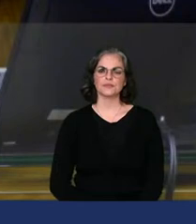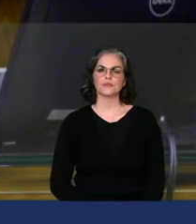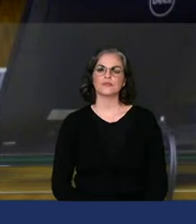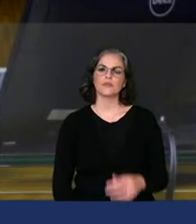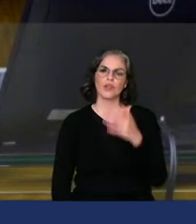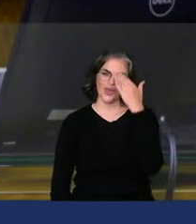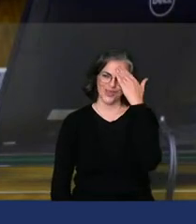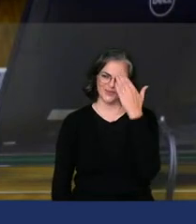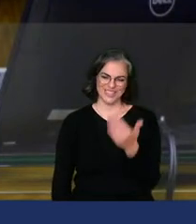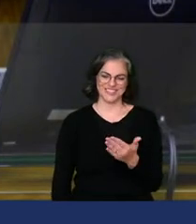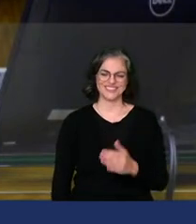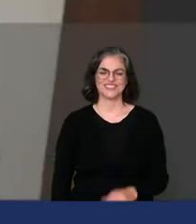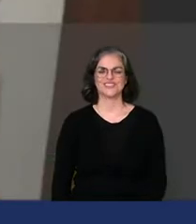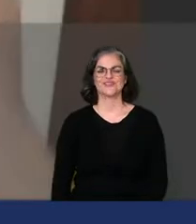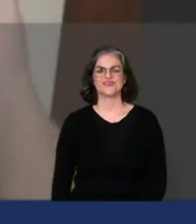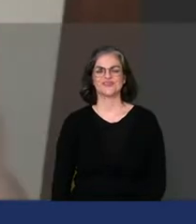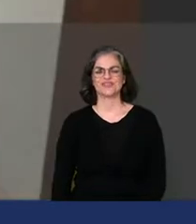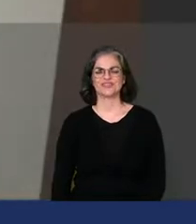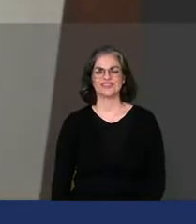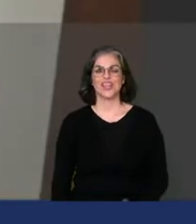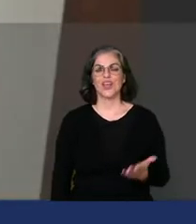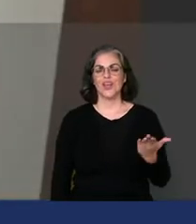EXCELÊNCIA TEM A PALAVRA. -- [DEPUTADA]: MUITO OBRIGADA. HOJE REALMENTE É UM DIA MUITO IMPORTANTE PARA